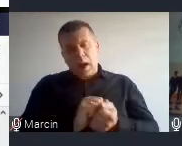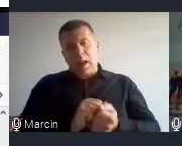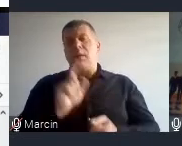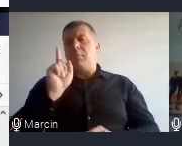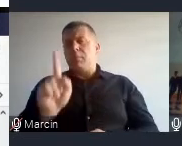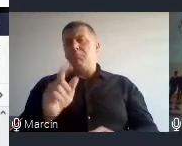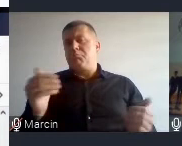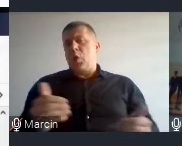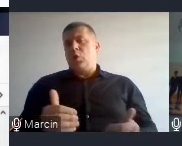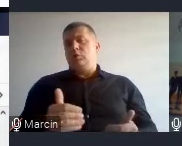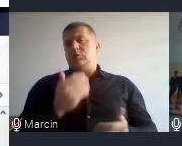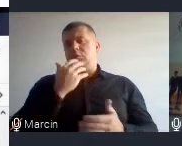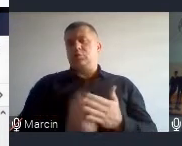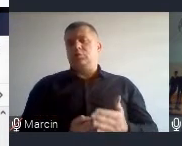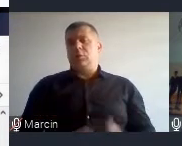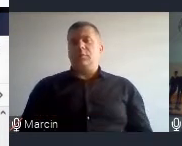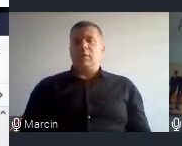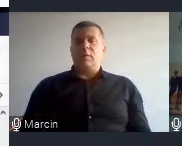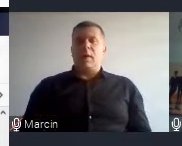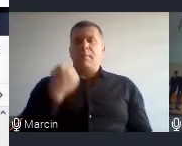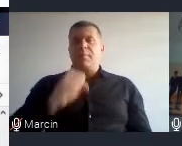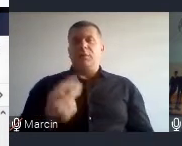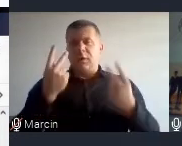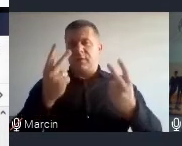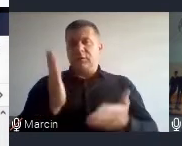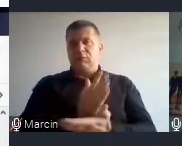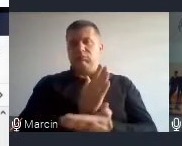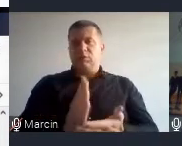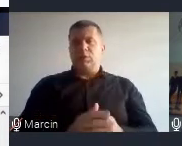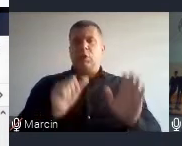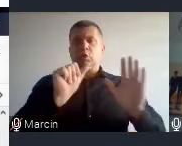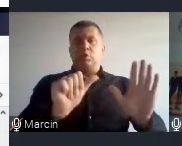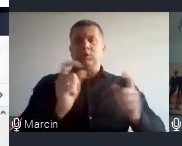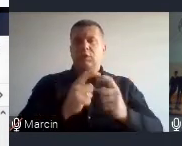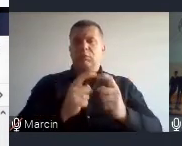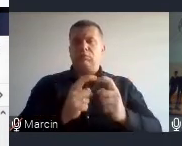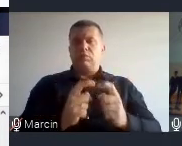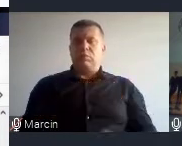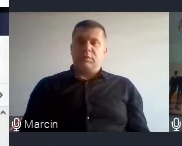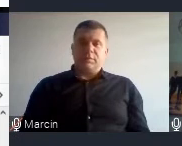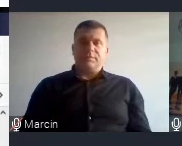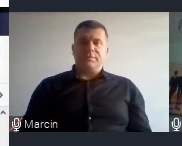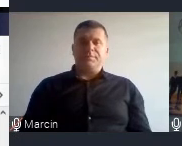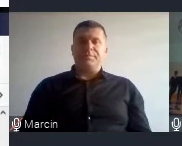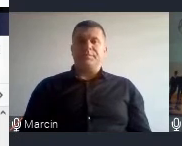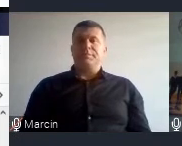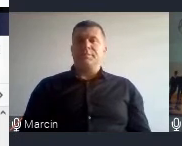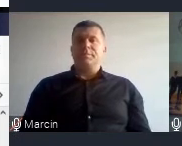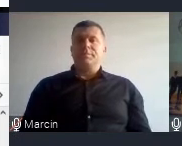Dwie istotne kwestie, bardzo ważny podział. W szóstym punkcie w rozdziale 6.5 wytycznych kwalifikowalności.